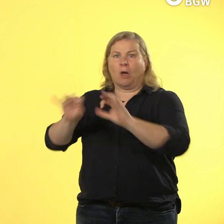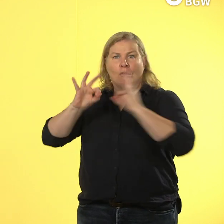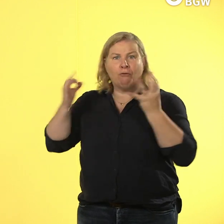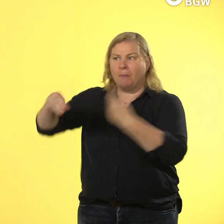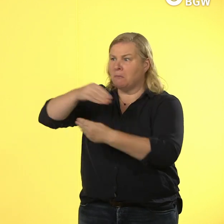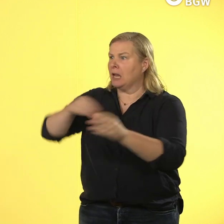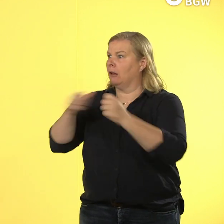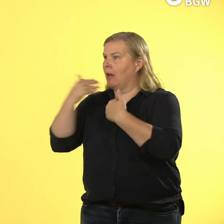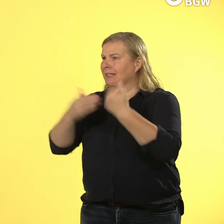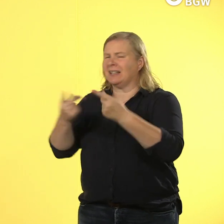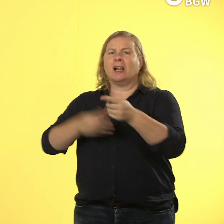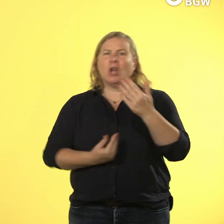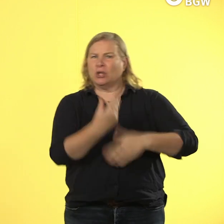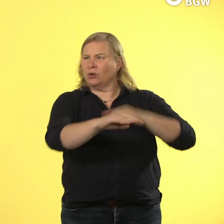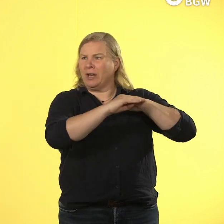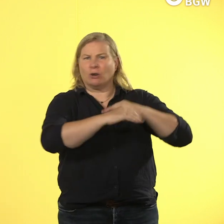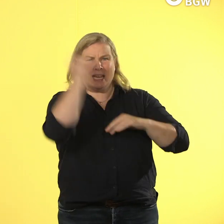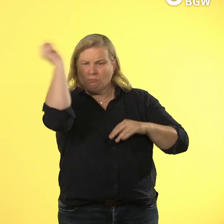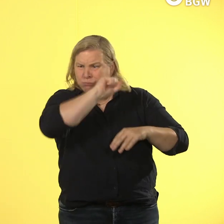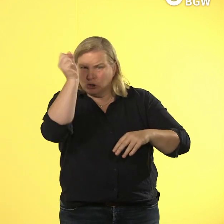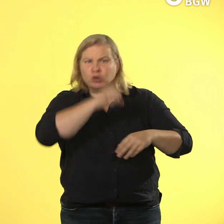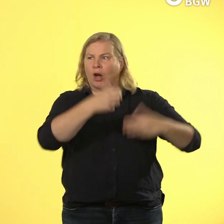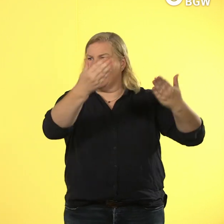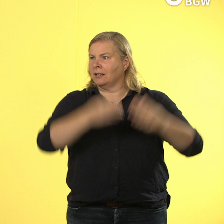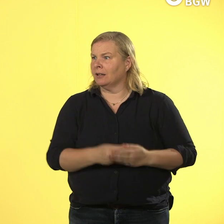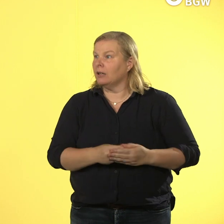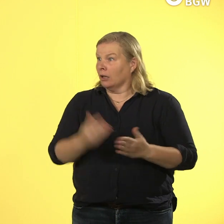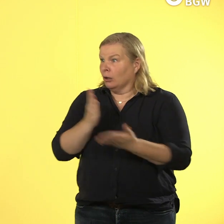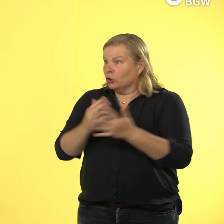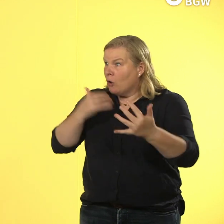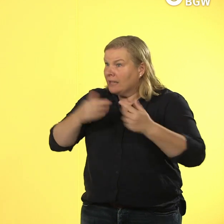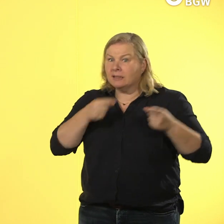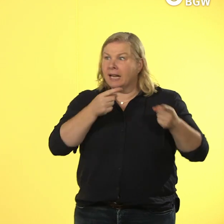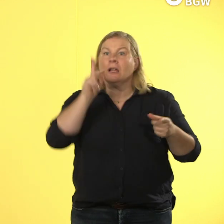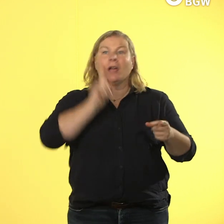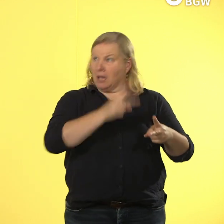wie mit Frau Meier umgegangen wird. Meine Tochter sagt: "Ja, Papa, ganz ehrlich, nicht zum ersten Mal. Gibt es nicht ein anderes Thema?"